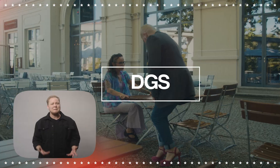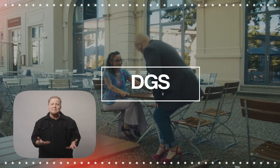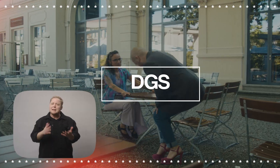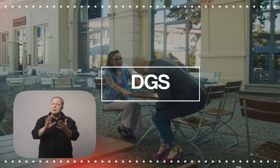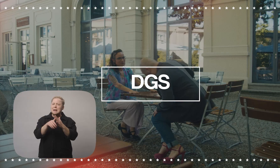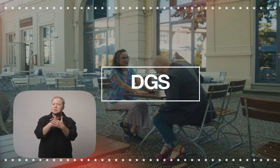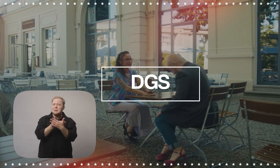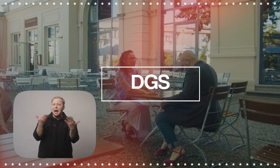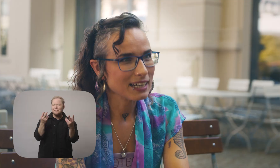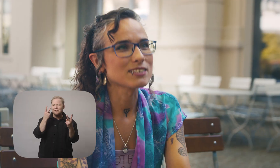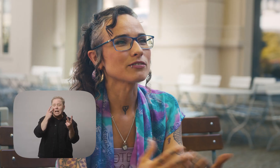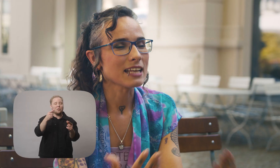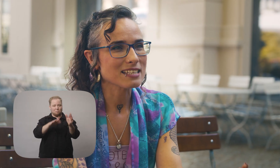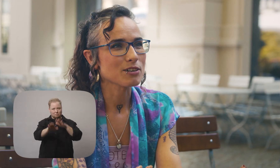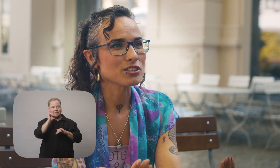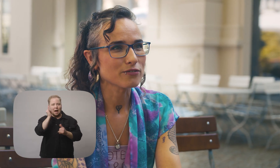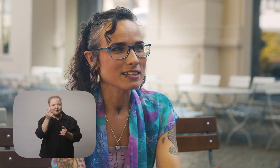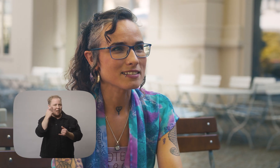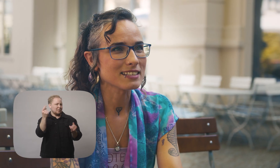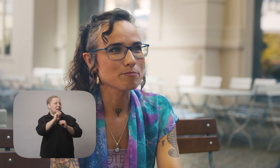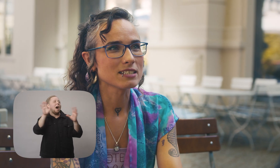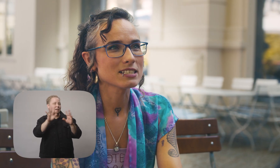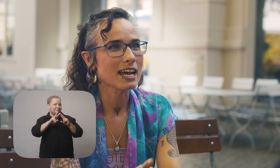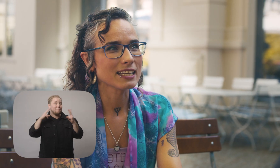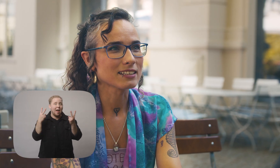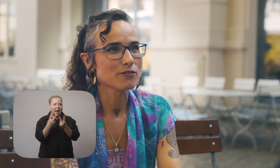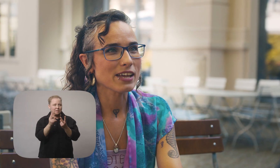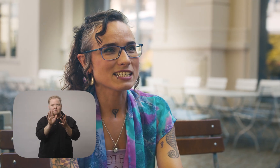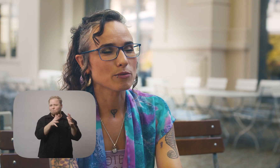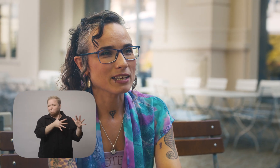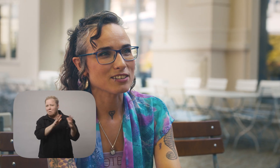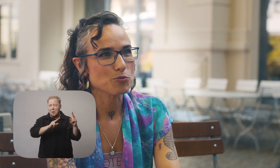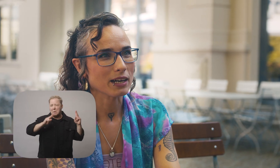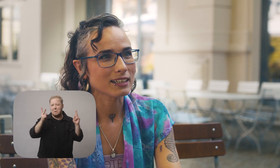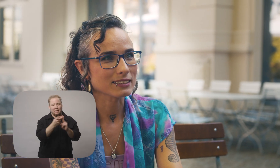Wie ist das in der Gebärdensprache? Also erst mal steht fest, es gibt nicht eine Welt Gebärdensprache,